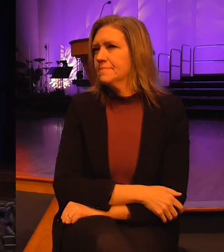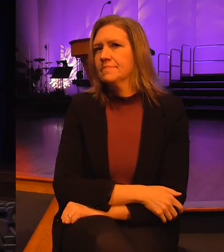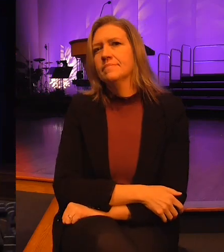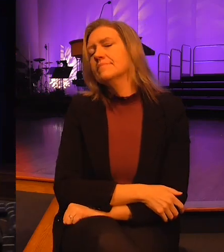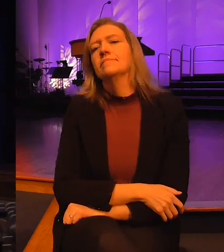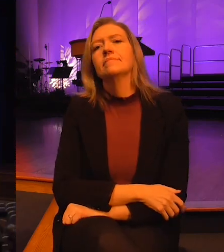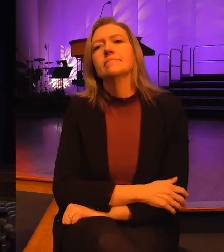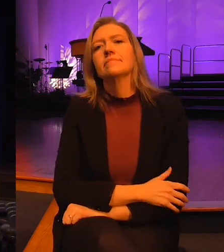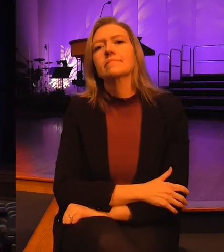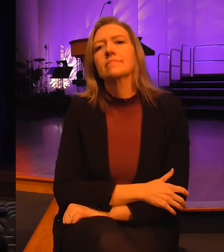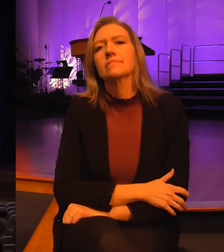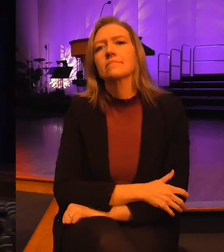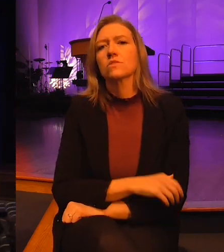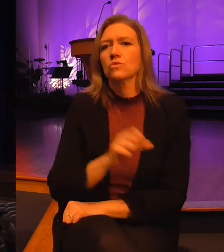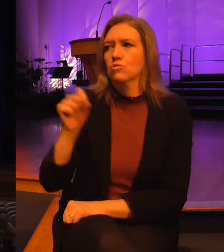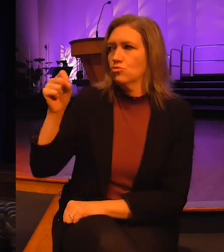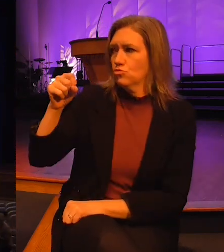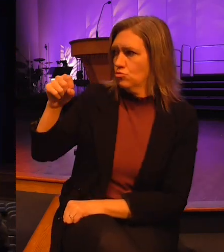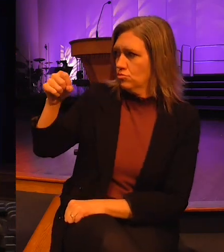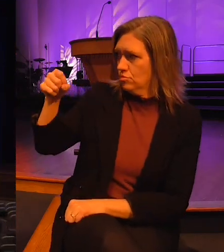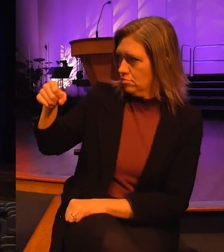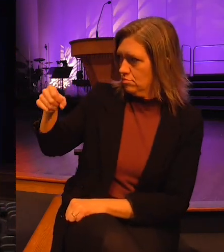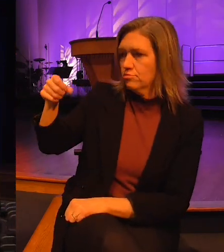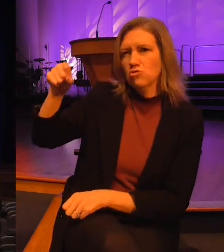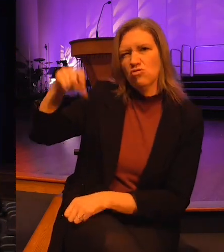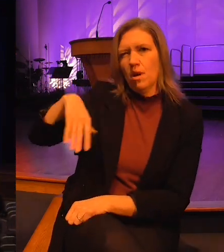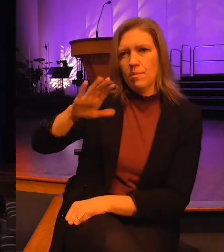, déjalo ahí, si quieres caminar en el escenario, no puedes